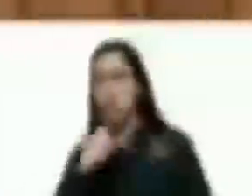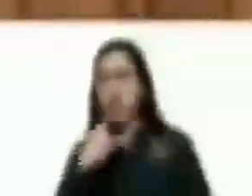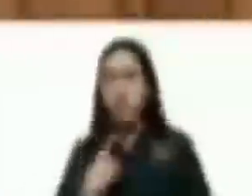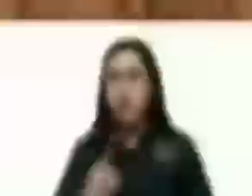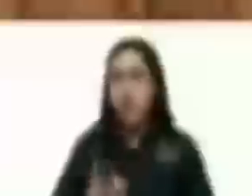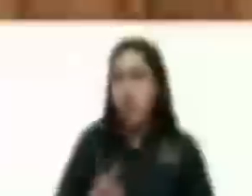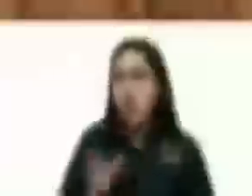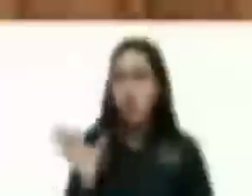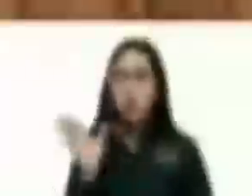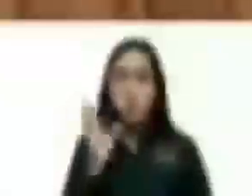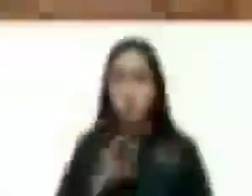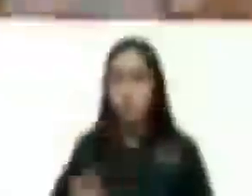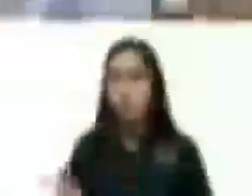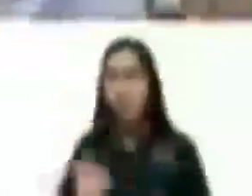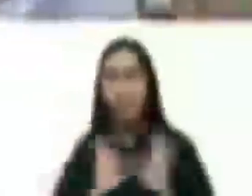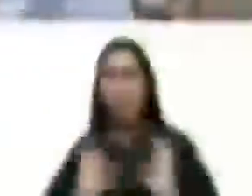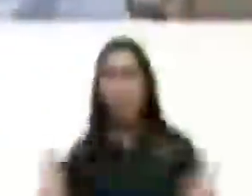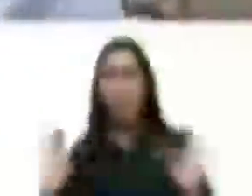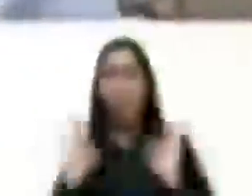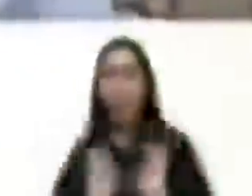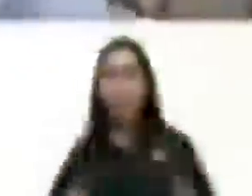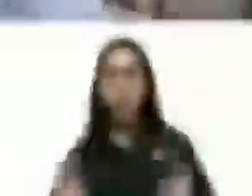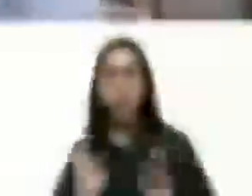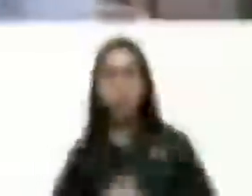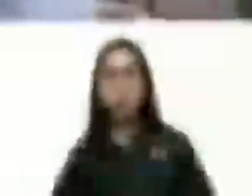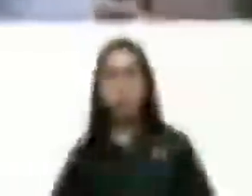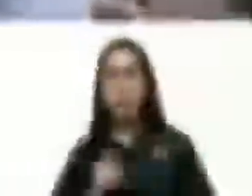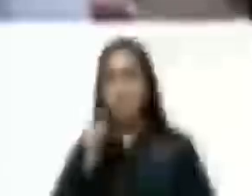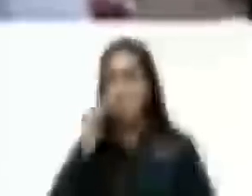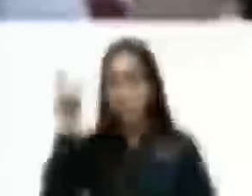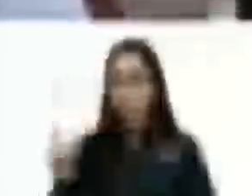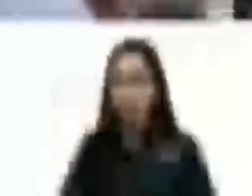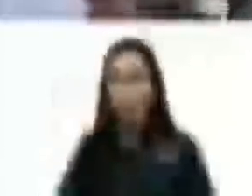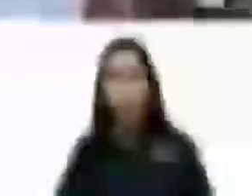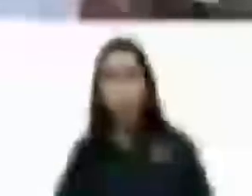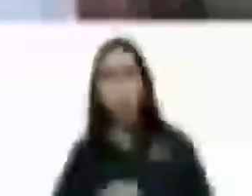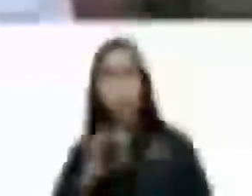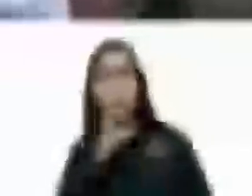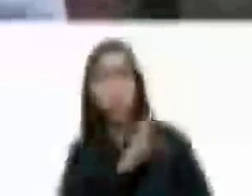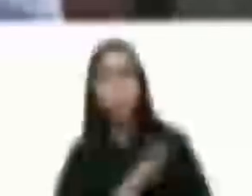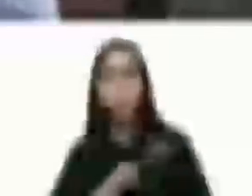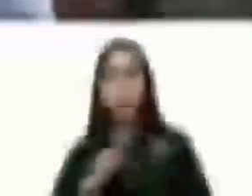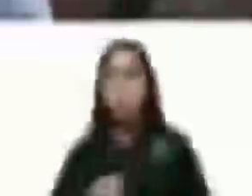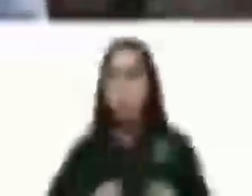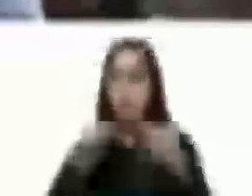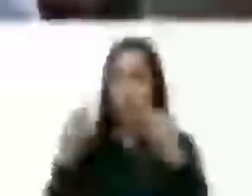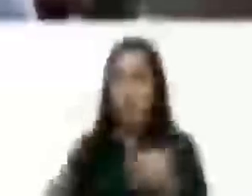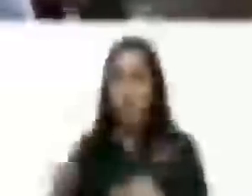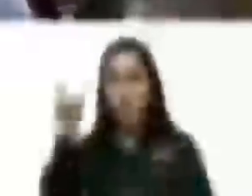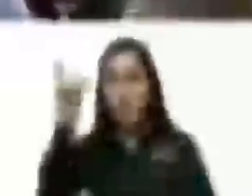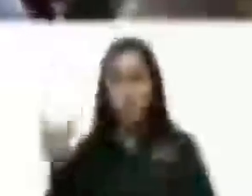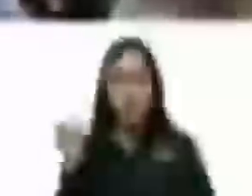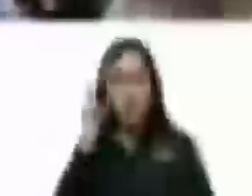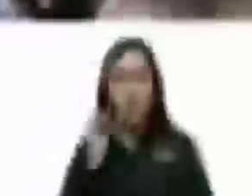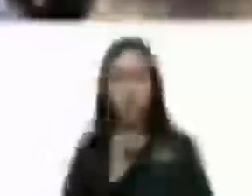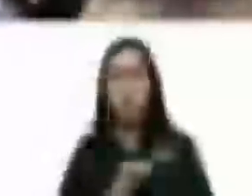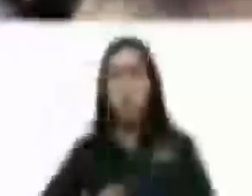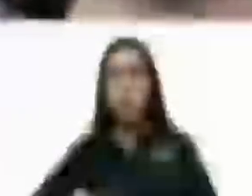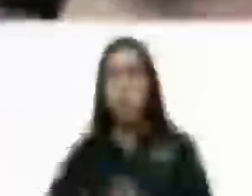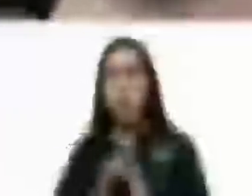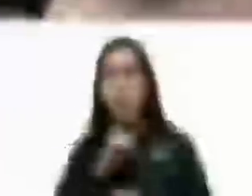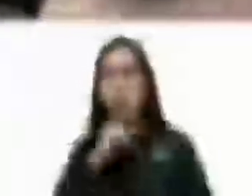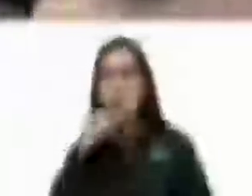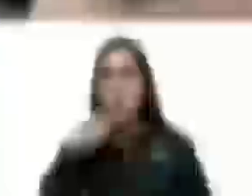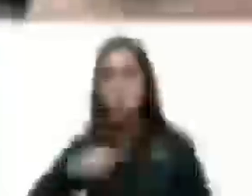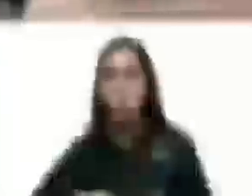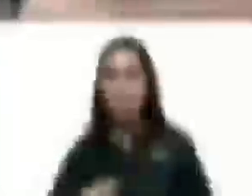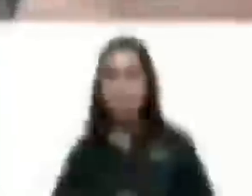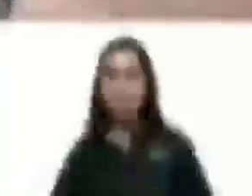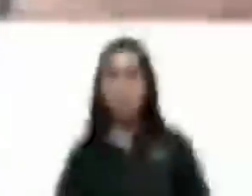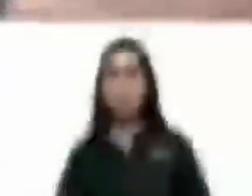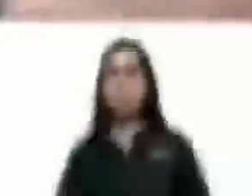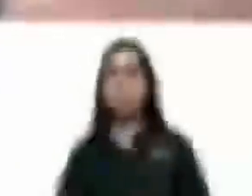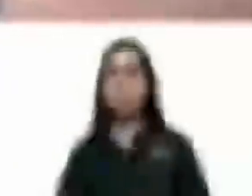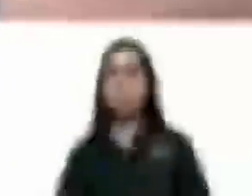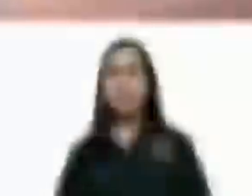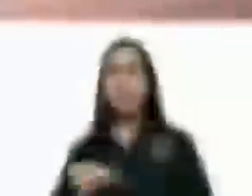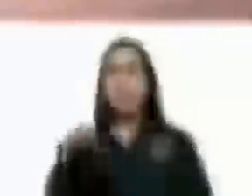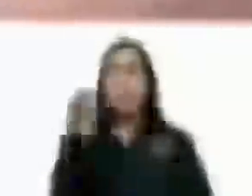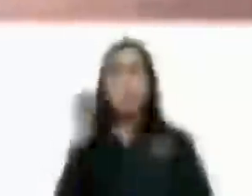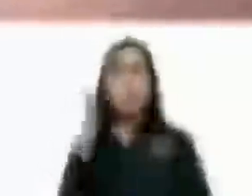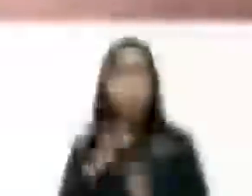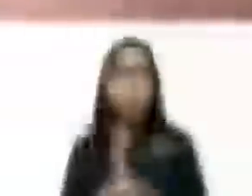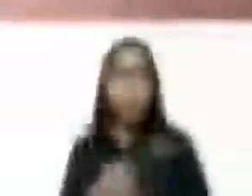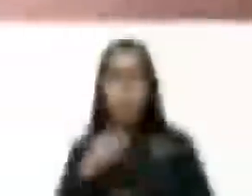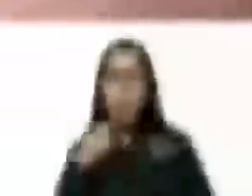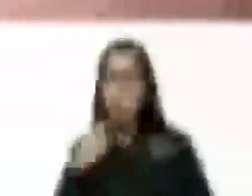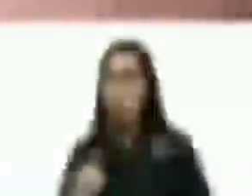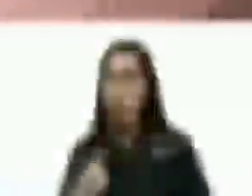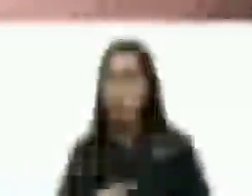senadores como 33-36 de 100 me vas a decir tú que a la florida le va a convenir más las oposiciones